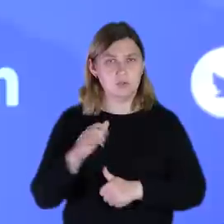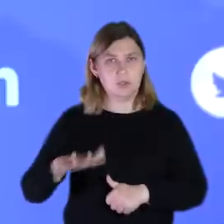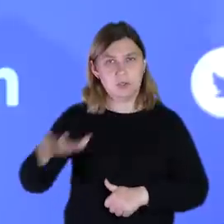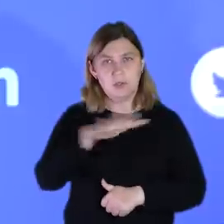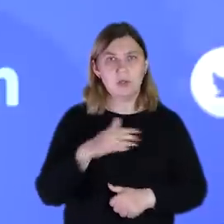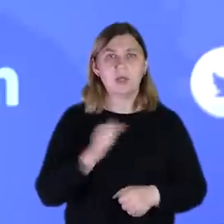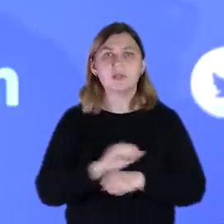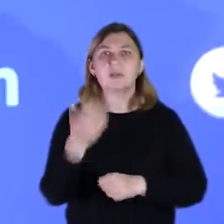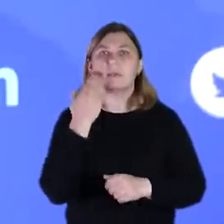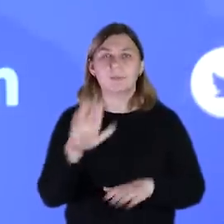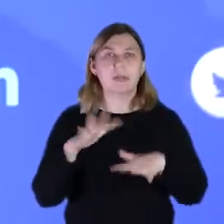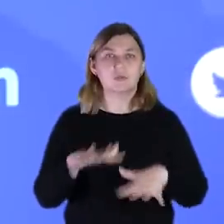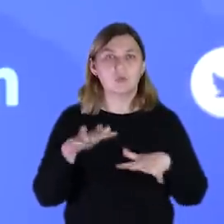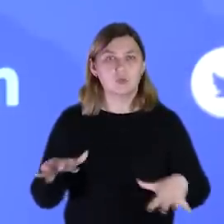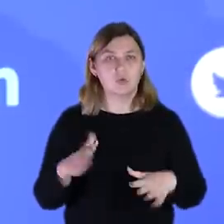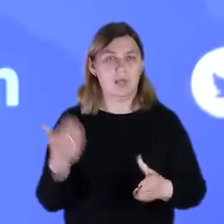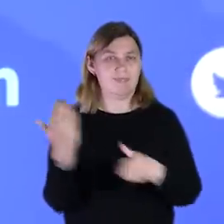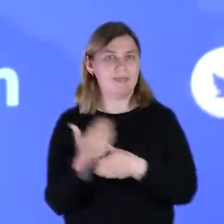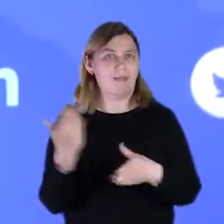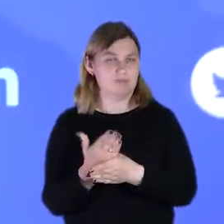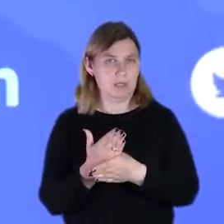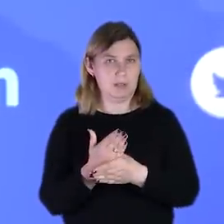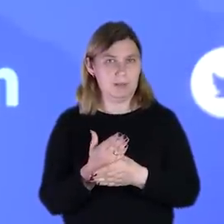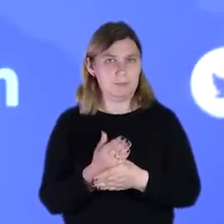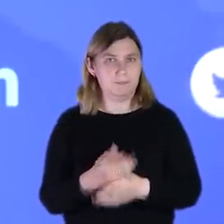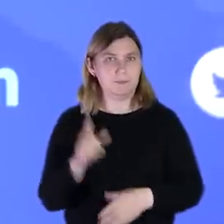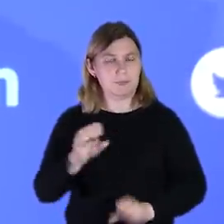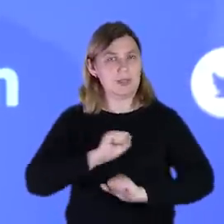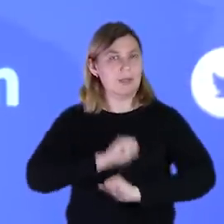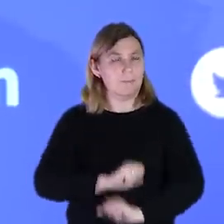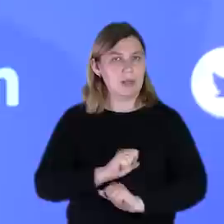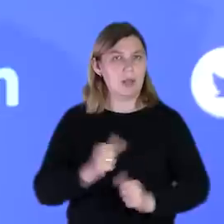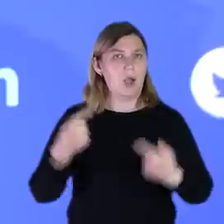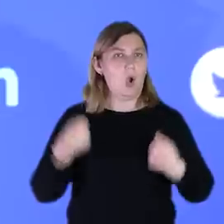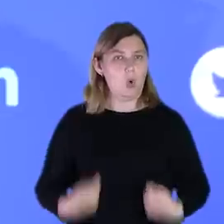Zachowało się bardzo dużo teczek. Dziś powiedzielibyśmy: zabezpieczeń osób,